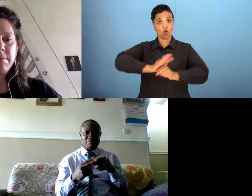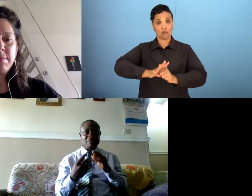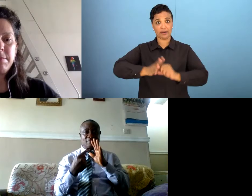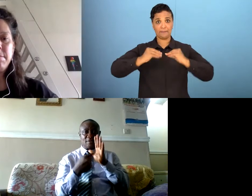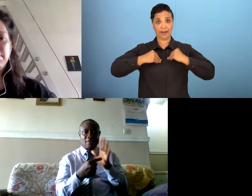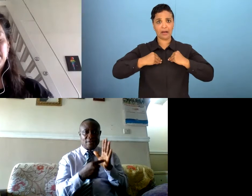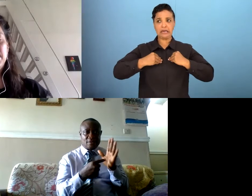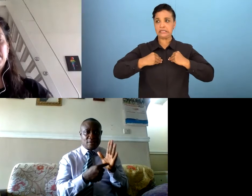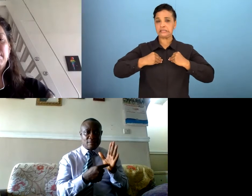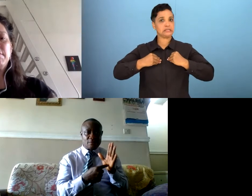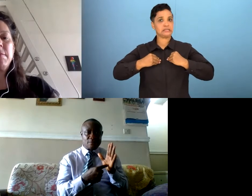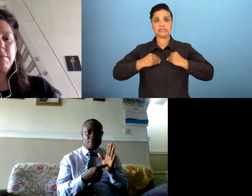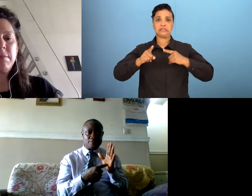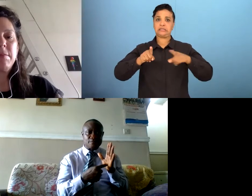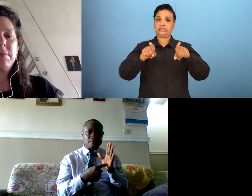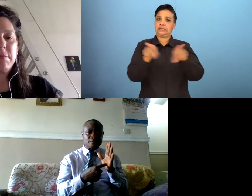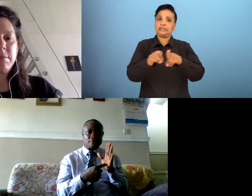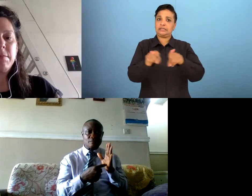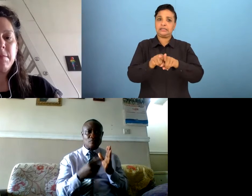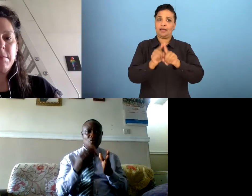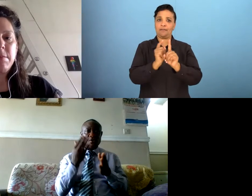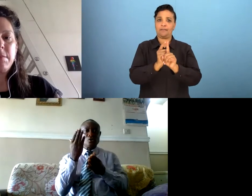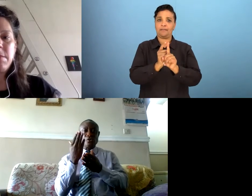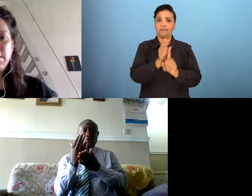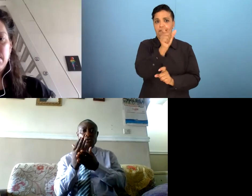Los encuestados compartieron que si alguno de ellos contrae el virus COVID-19, lo tratan